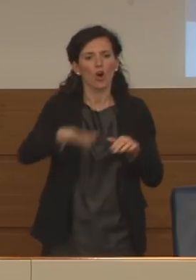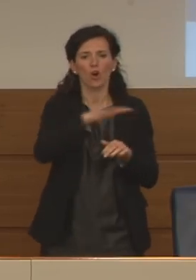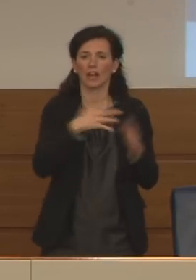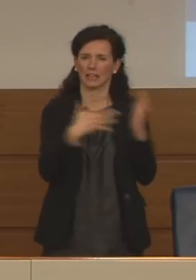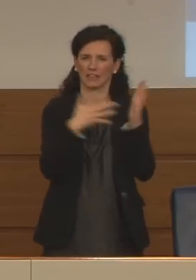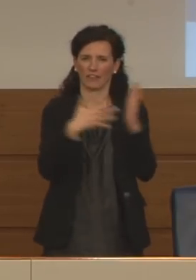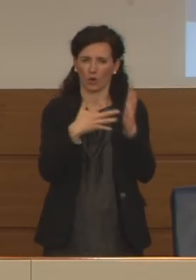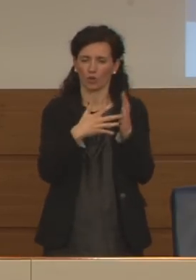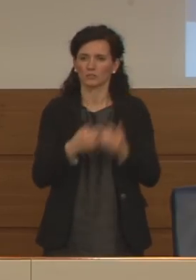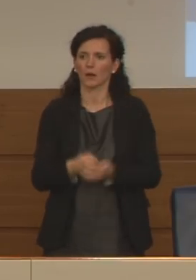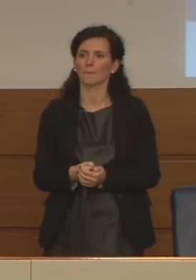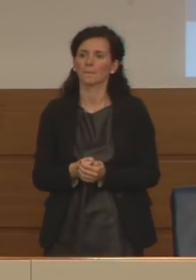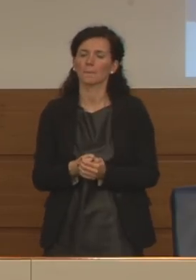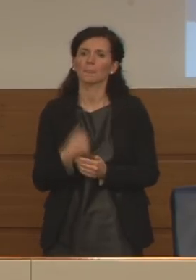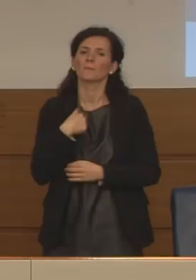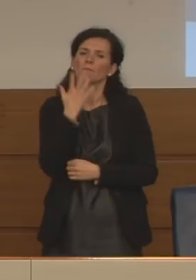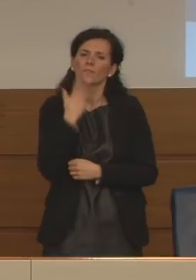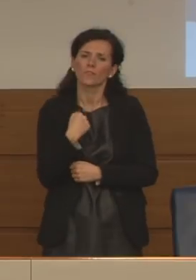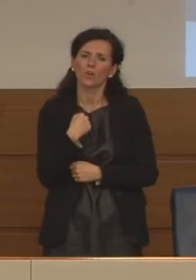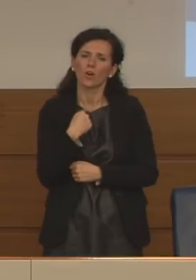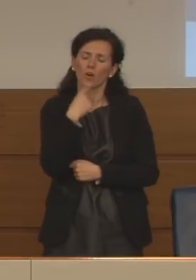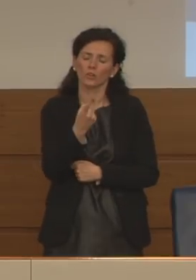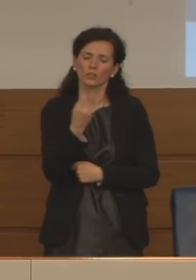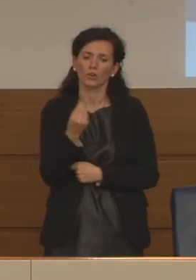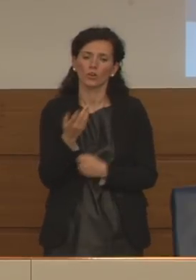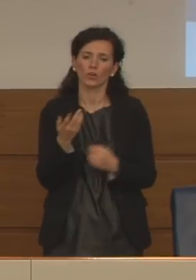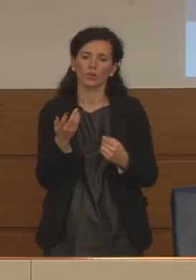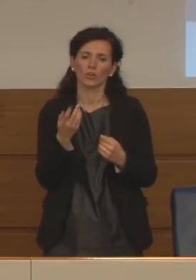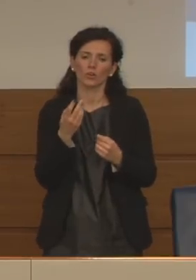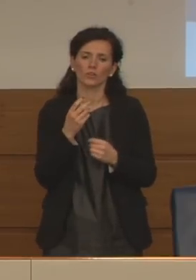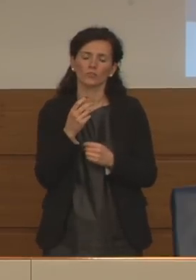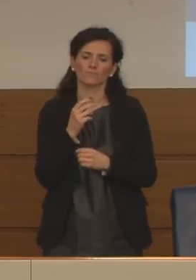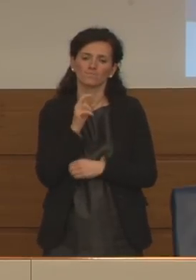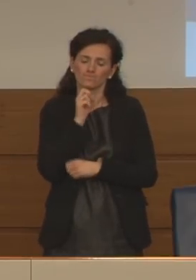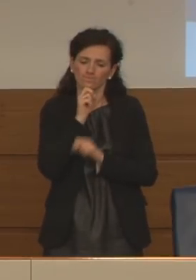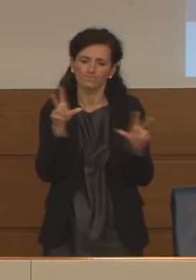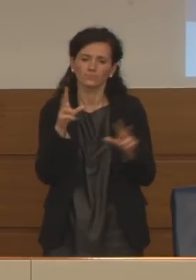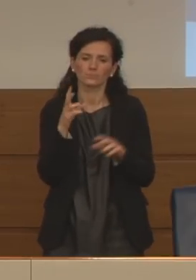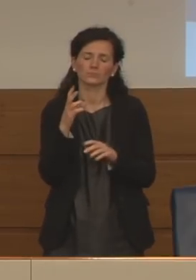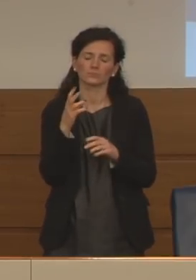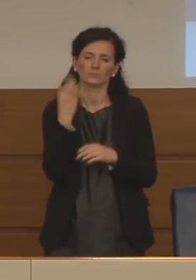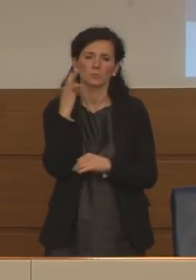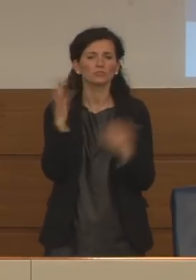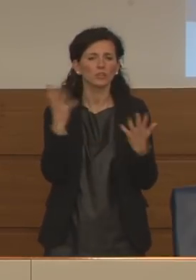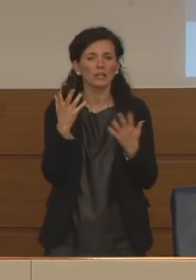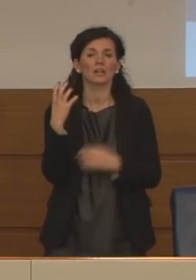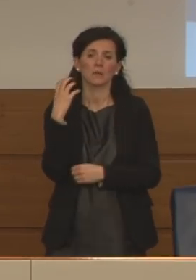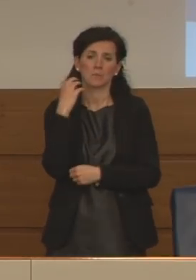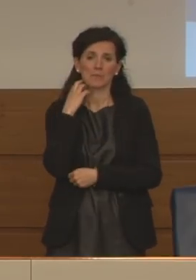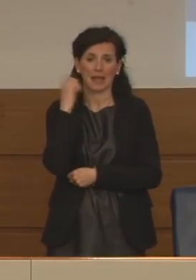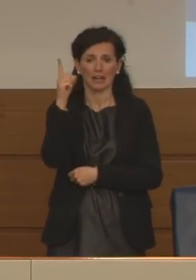speciale per Bergamo che sta vivendo momenti drammatici e difficili.